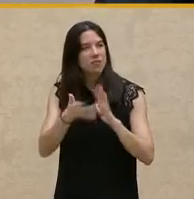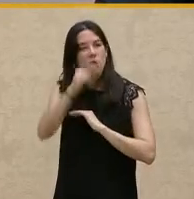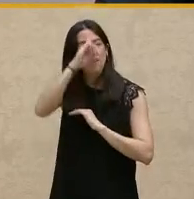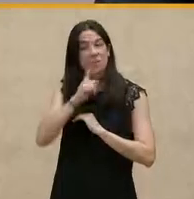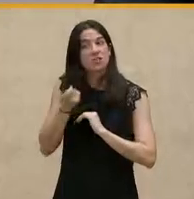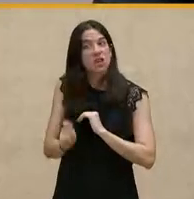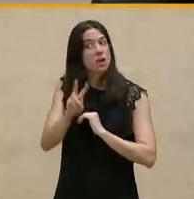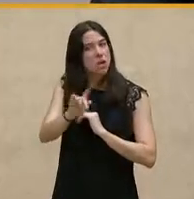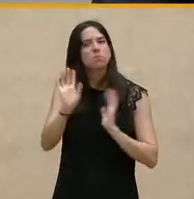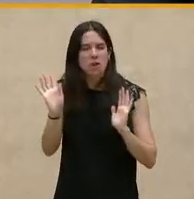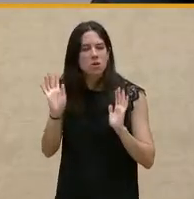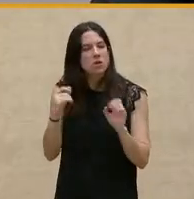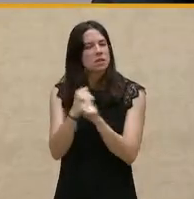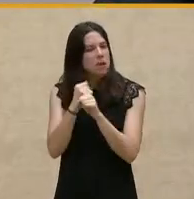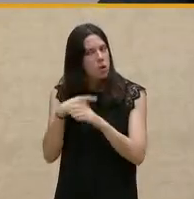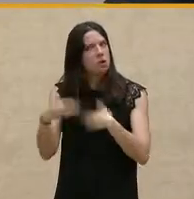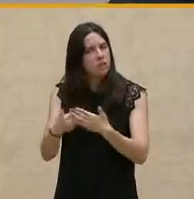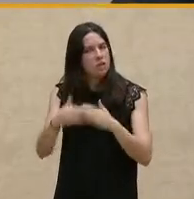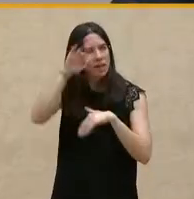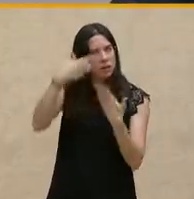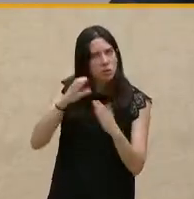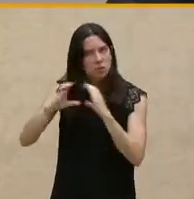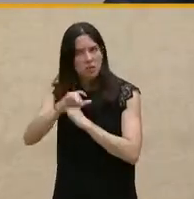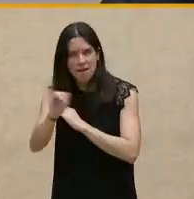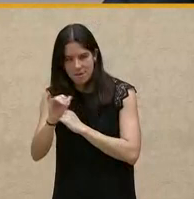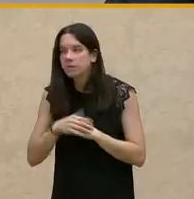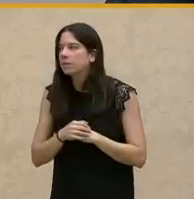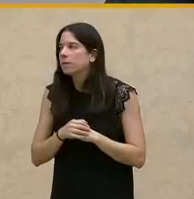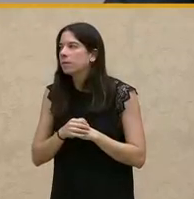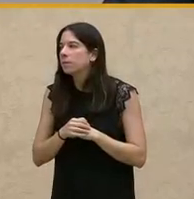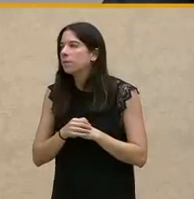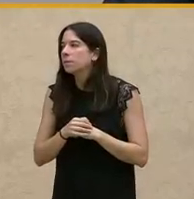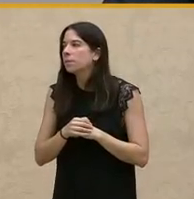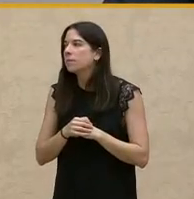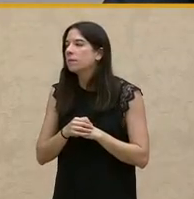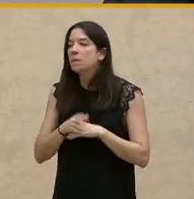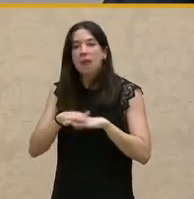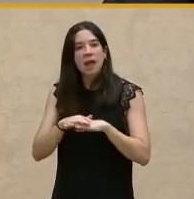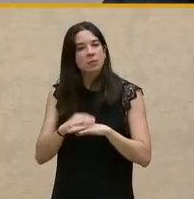labores cotidianas de comunicación para el correcto desarrollo de sus funciones. Los